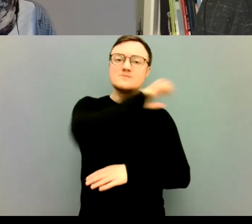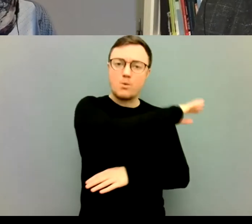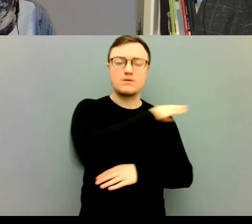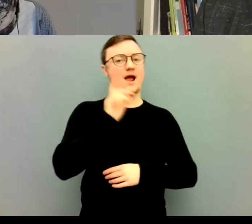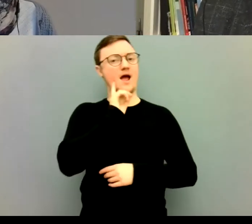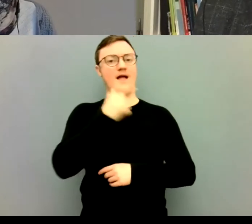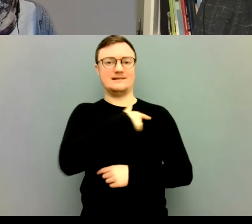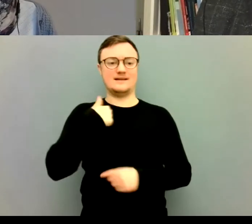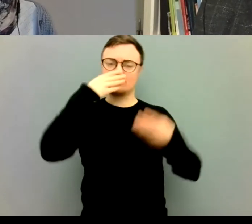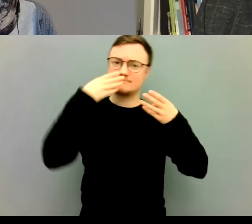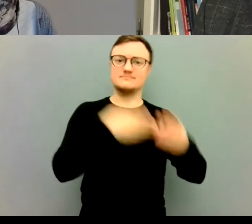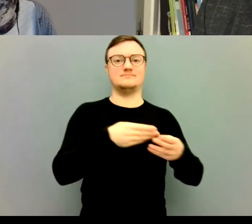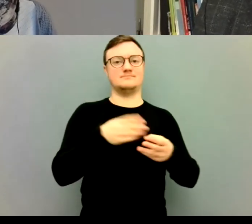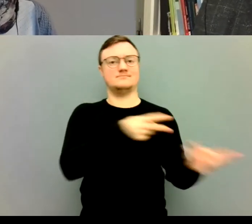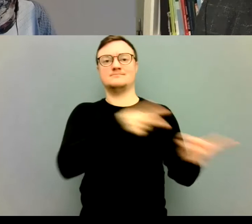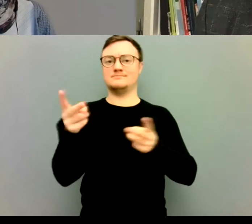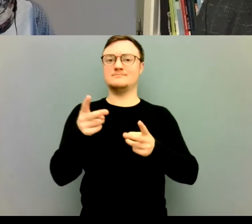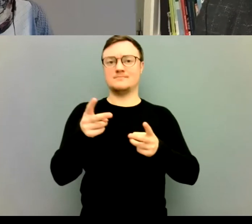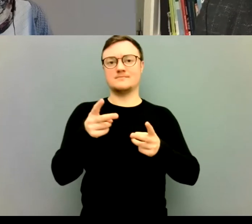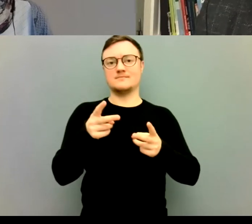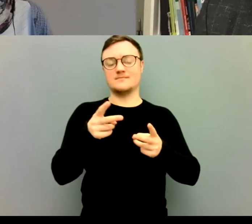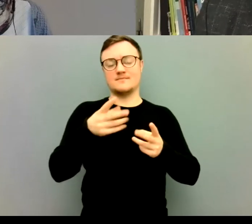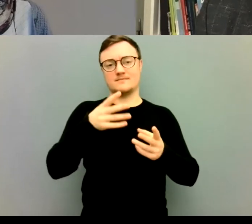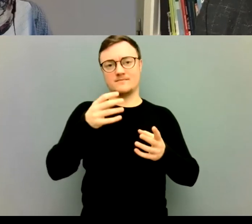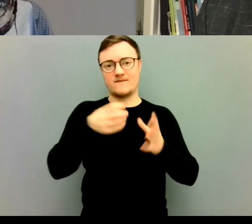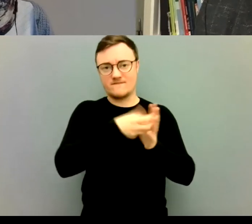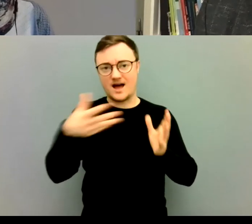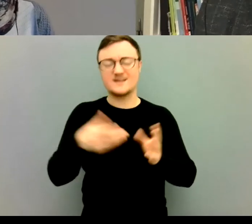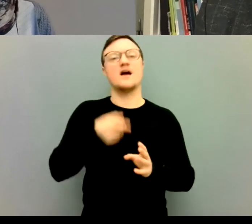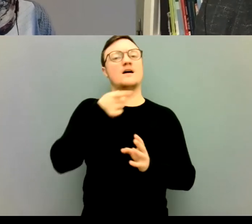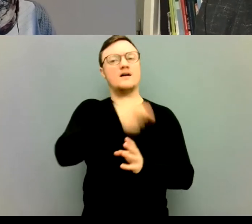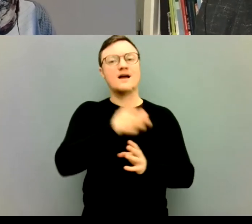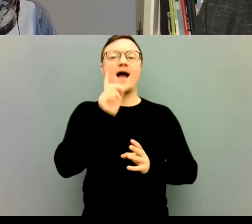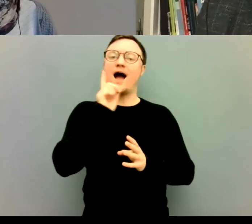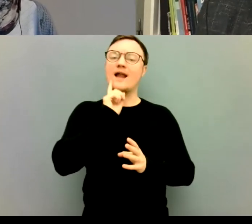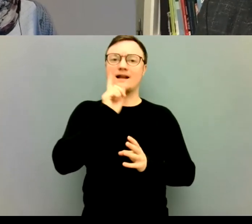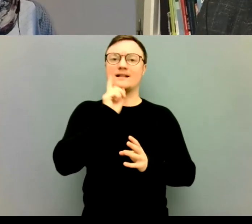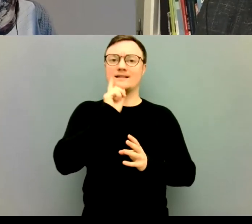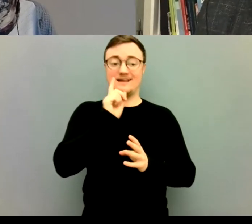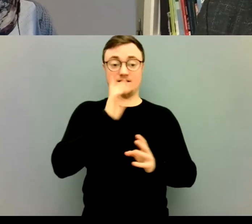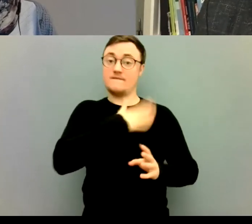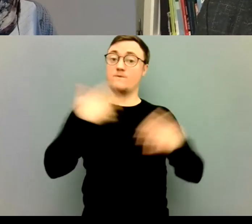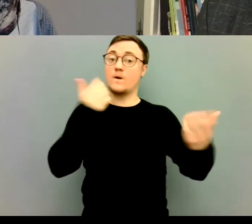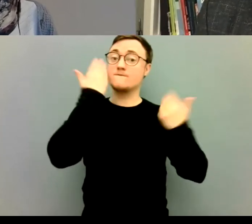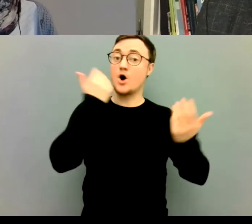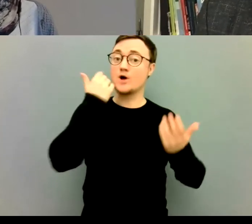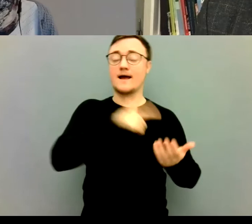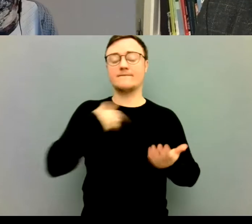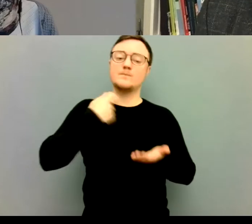Det är något som måste vara ständigt aktuellt i vardagen, i alla våra beslut.